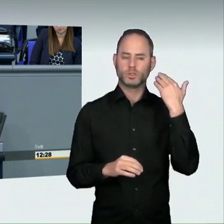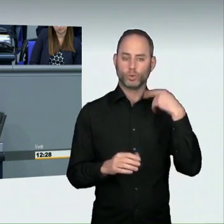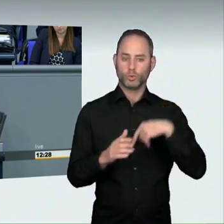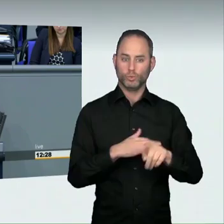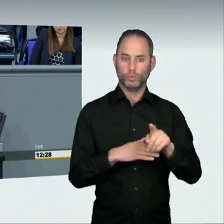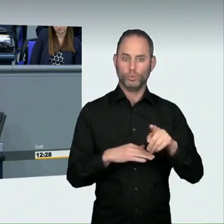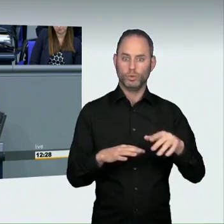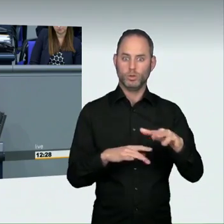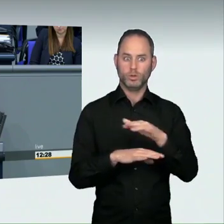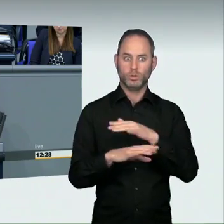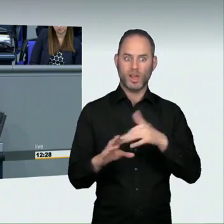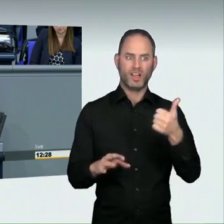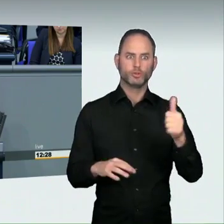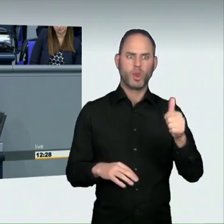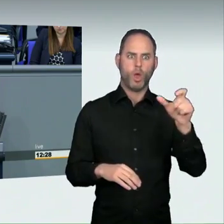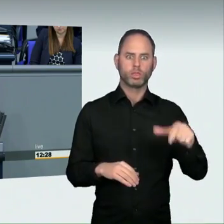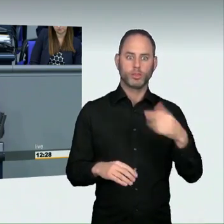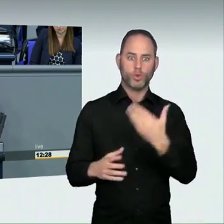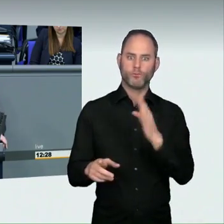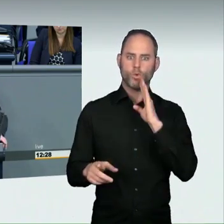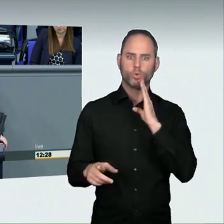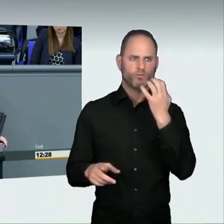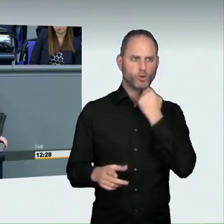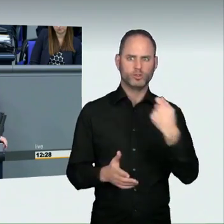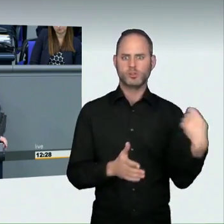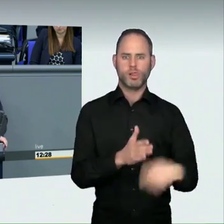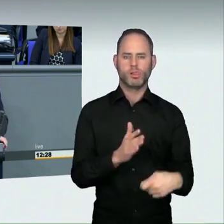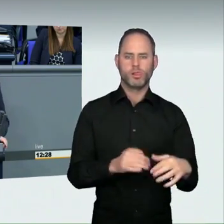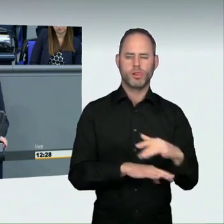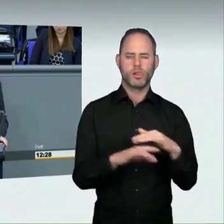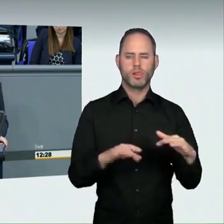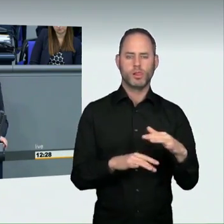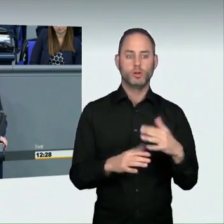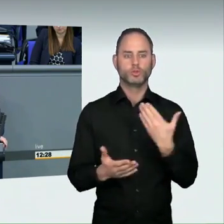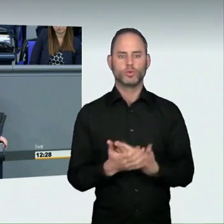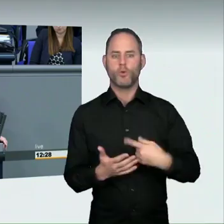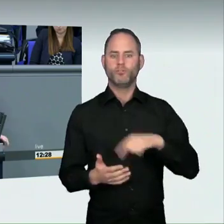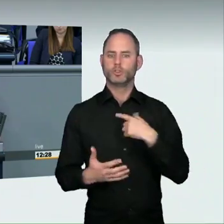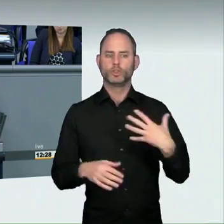weit unter dem Mietspiegel. Das ist also möglich, auch mit einem seriösen Geschäftsmodell möglich.